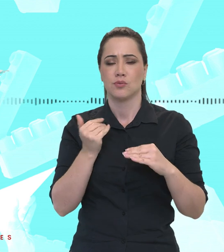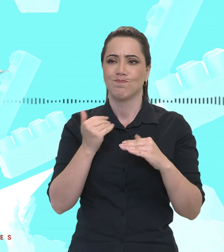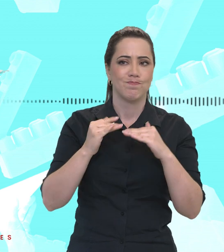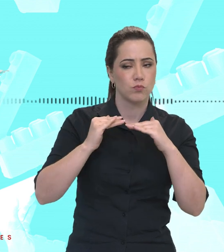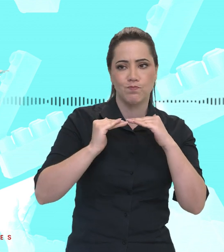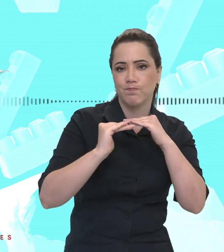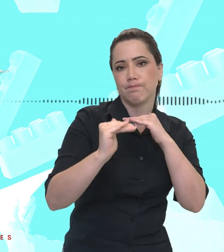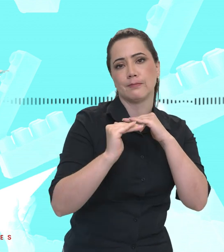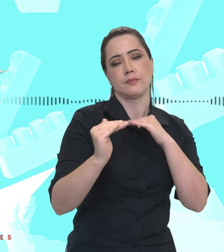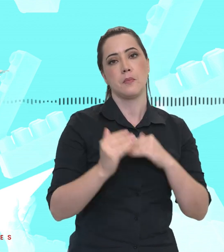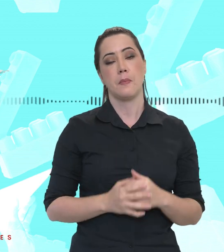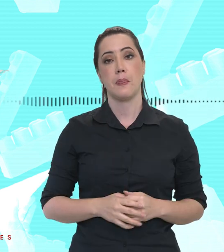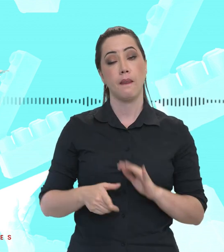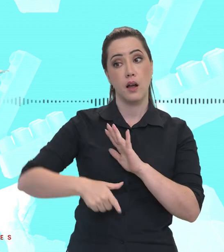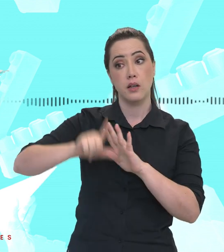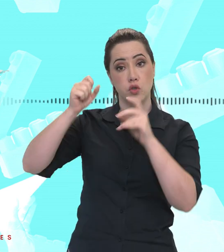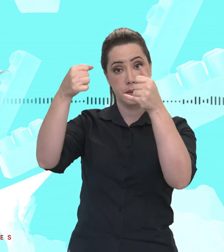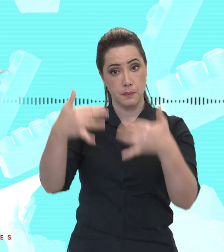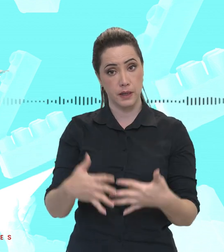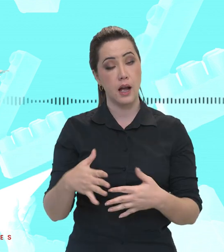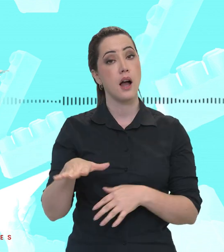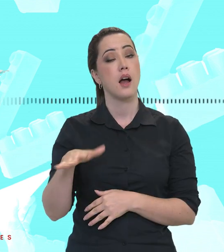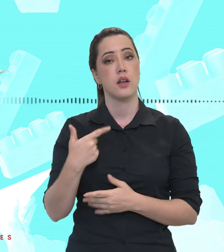[Leyberson] Antes de explicar “o que era isso”, a gente pede licença para comparar